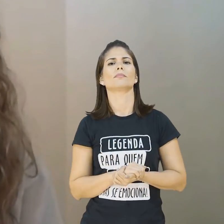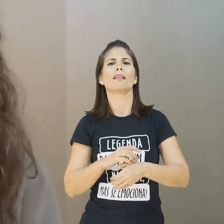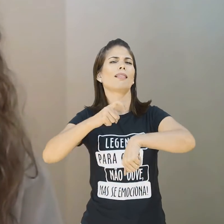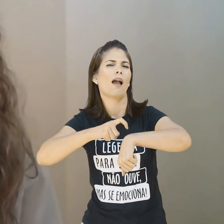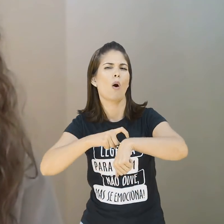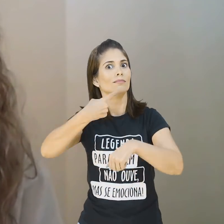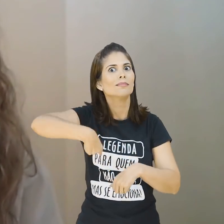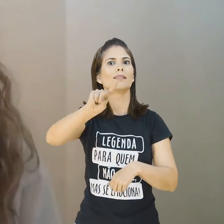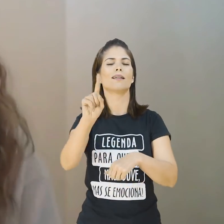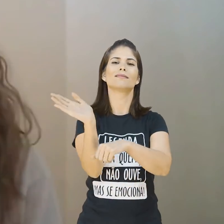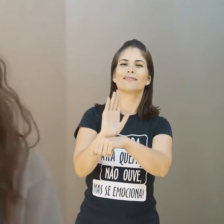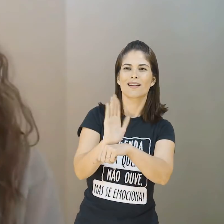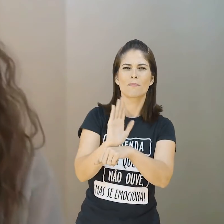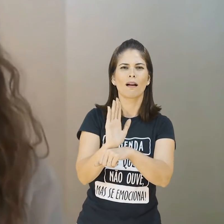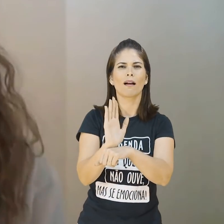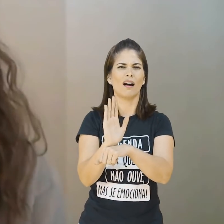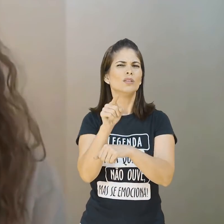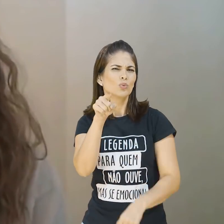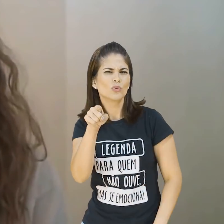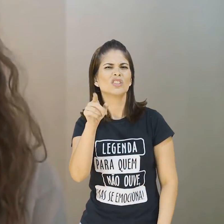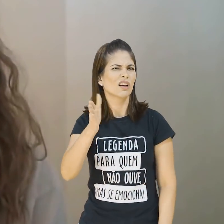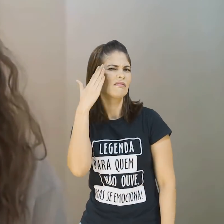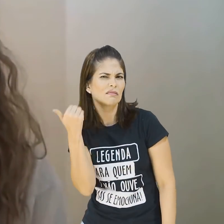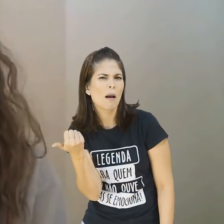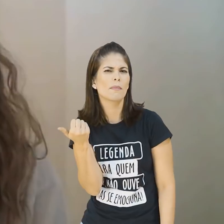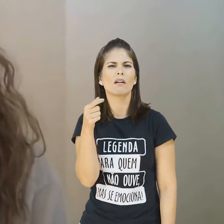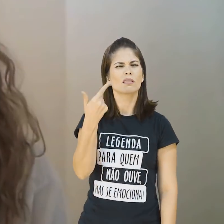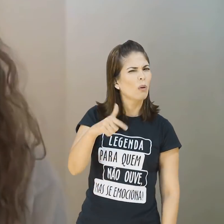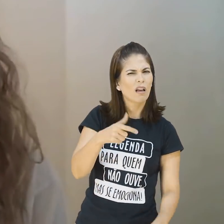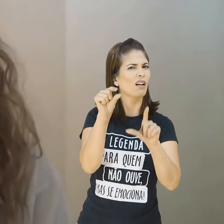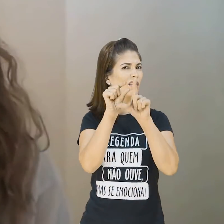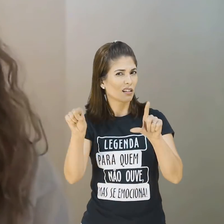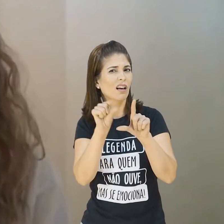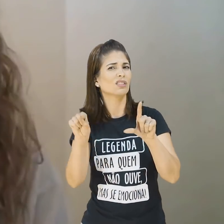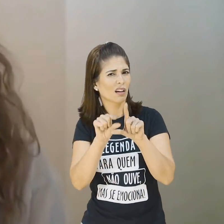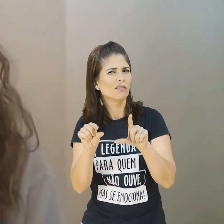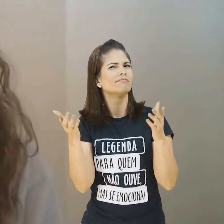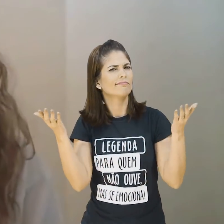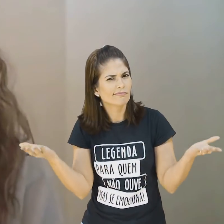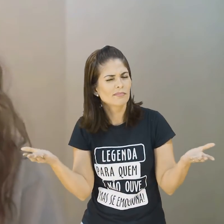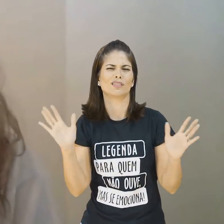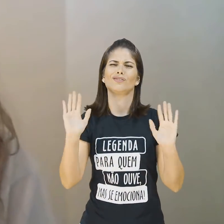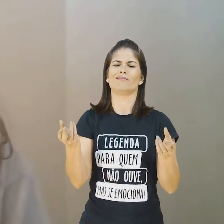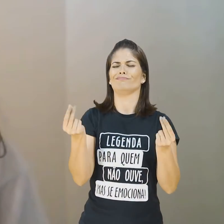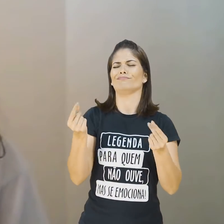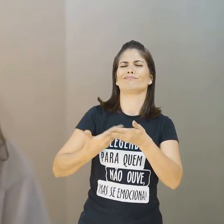E na hora de levar no cinema. Tu já sabe que não tem legenda.